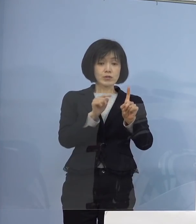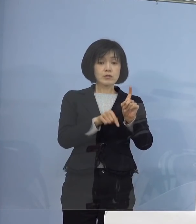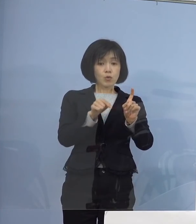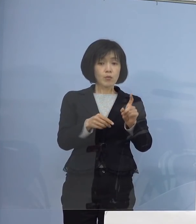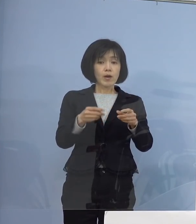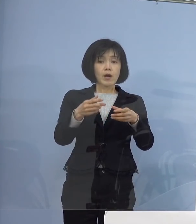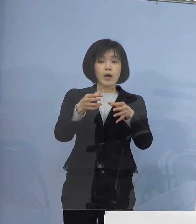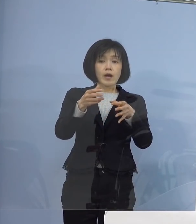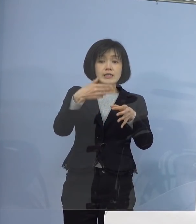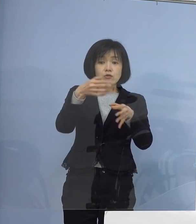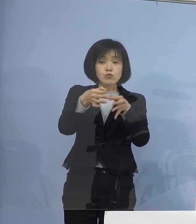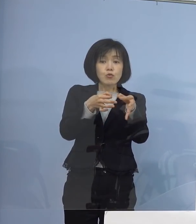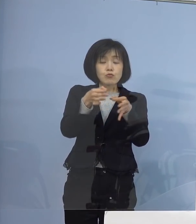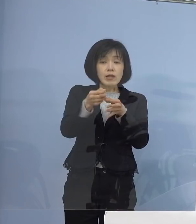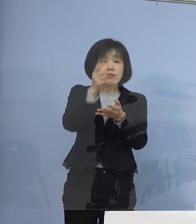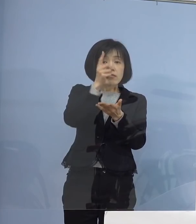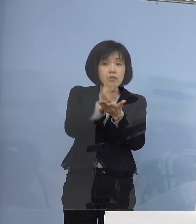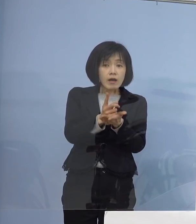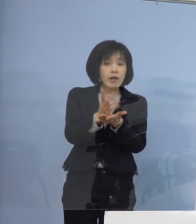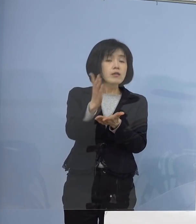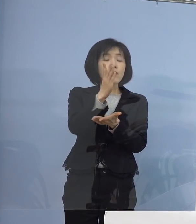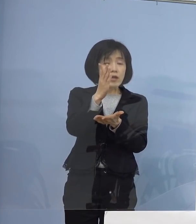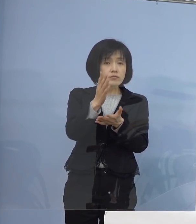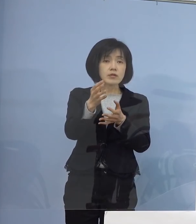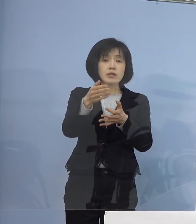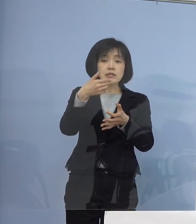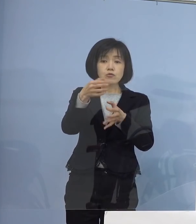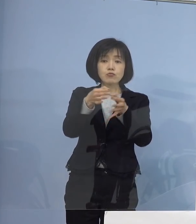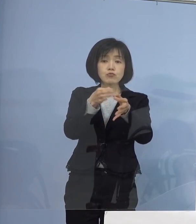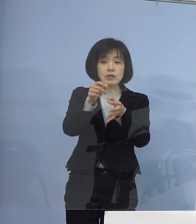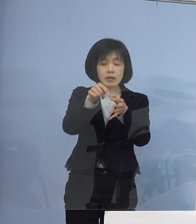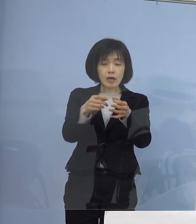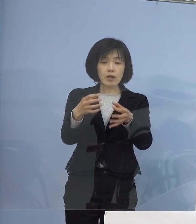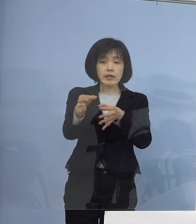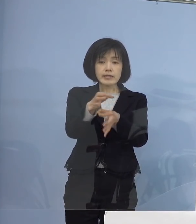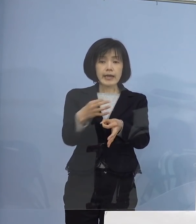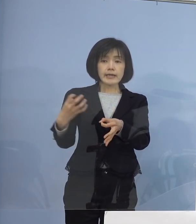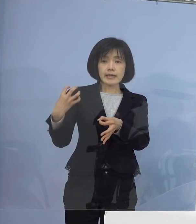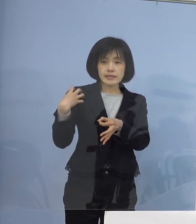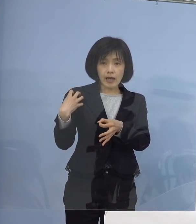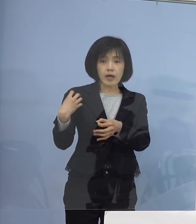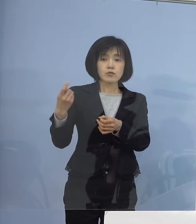あくまでも飲食店の例えば、 経営者の方であるとか、お店の方